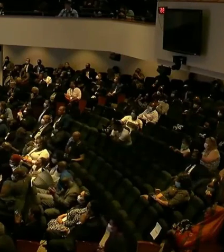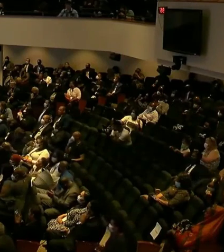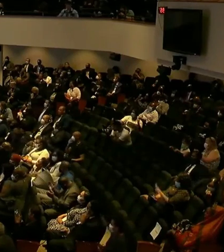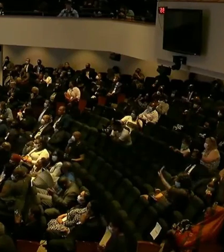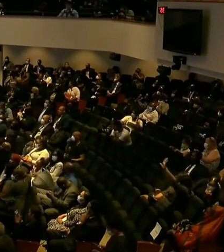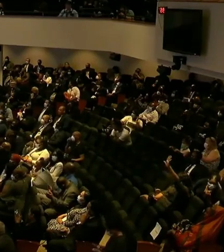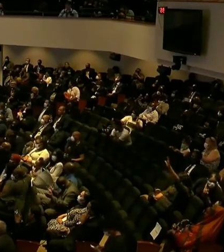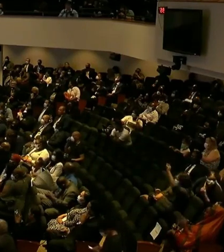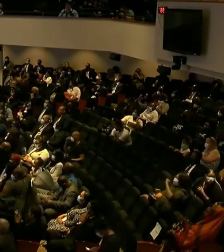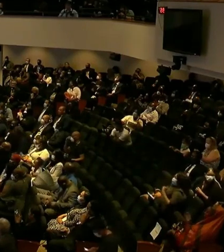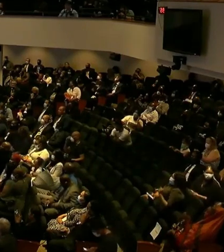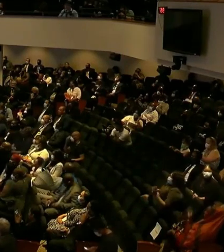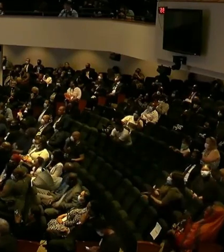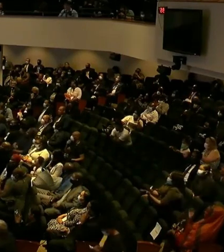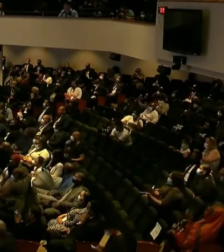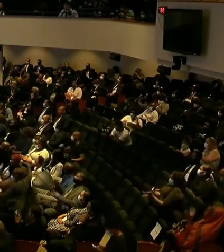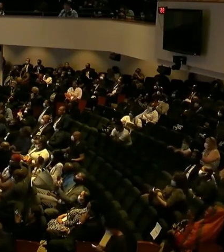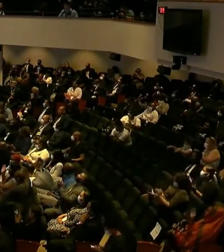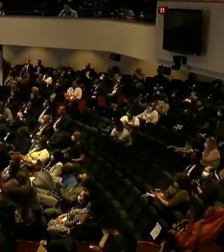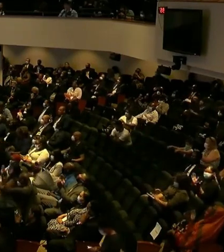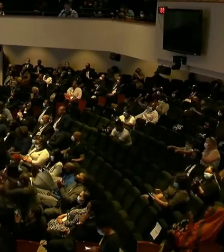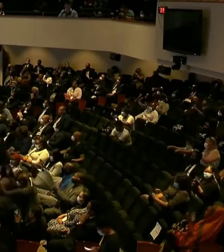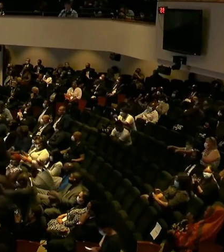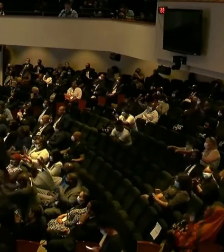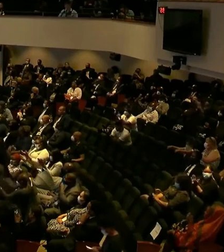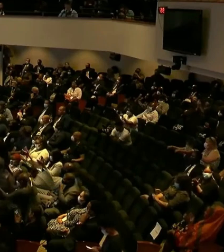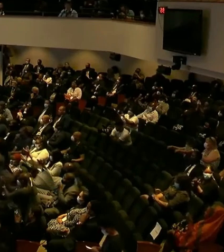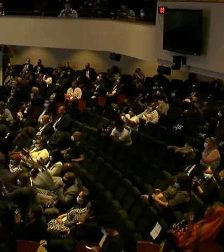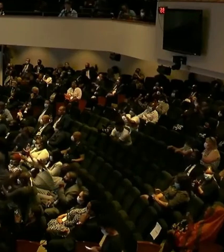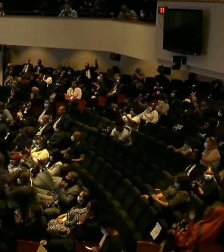Om du befinner dig i mörkret